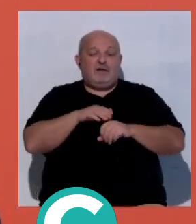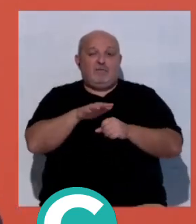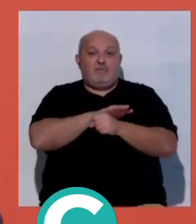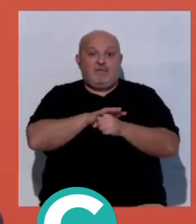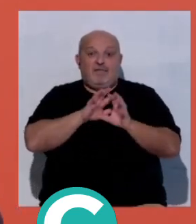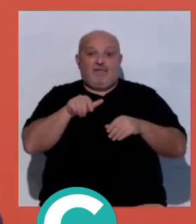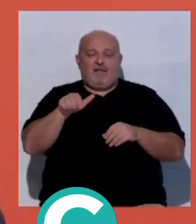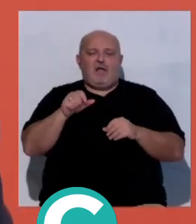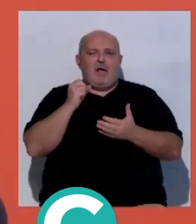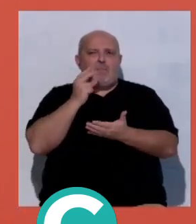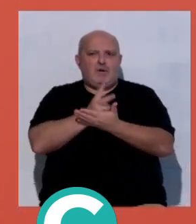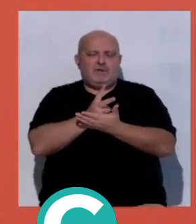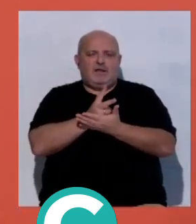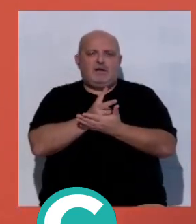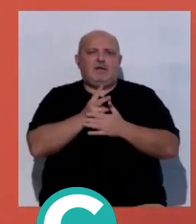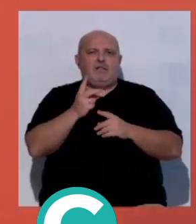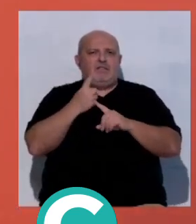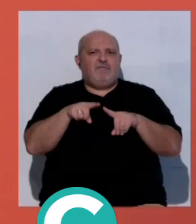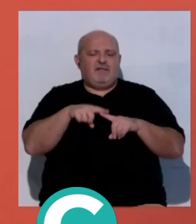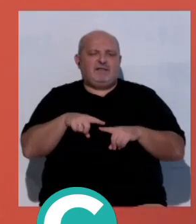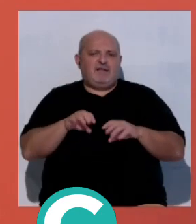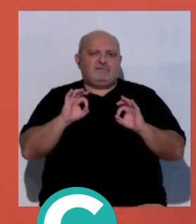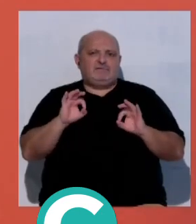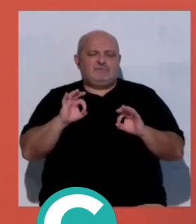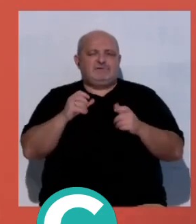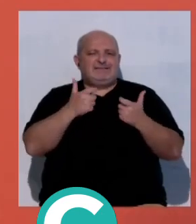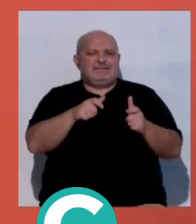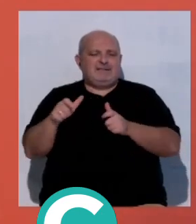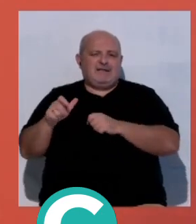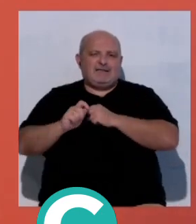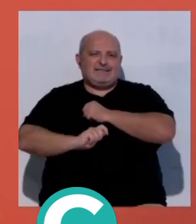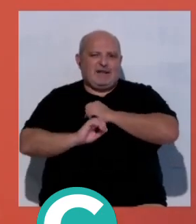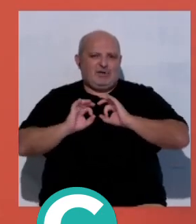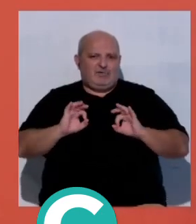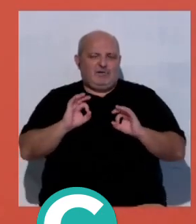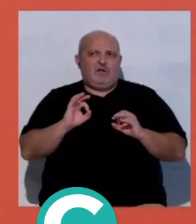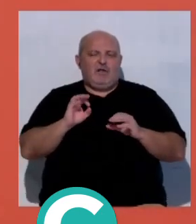ciz ha apostado por diferentes sectores estratégicos que ha desarrollado algunas